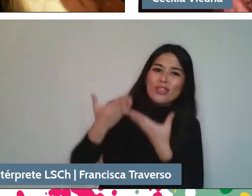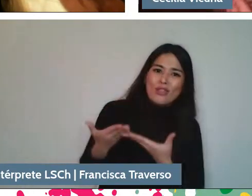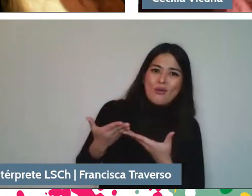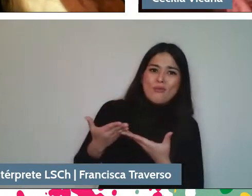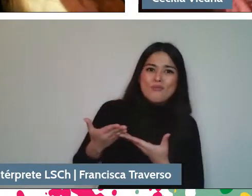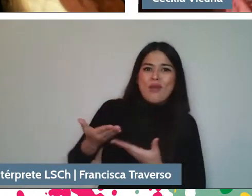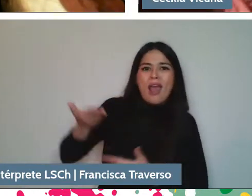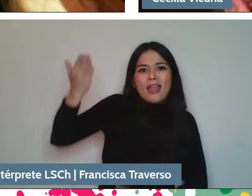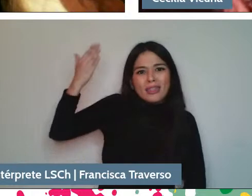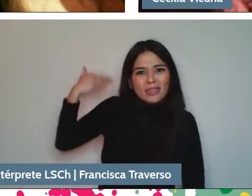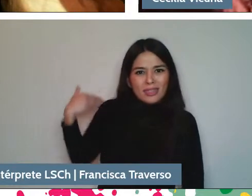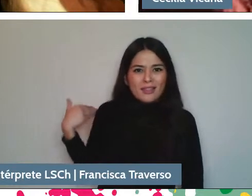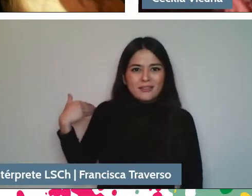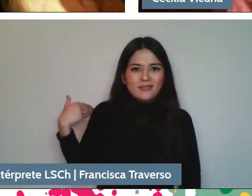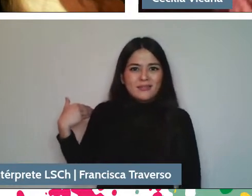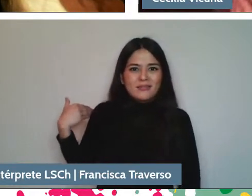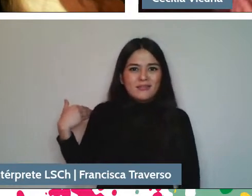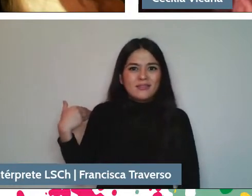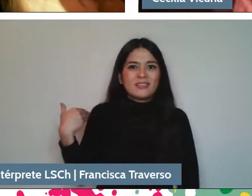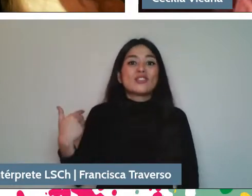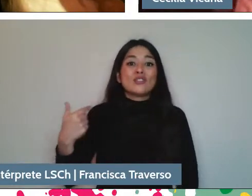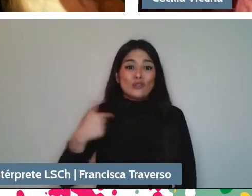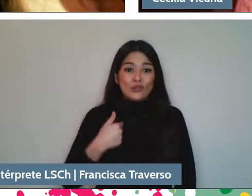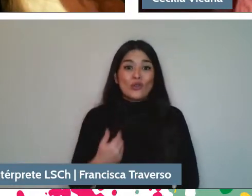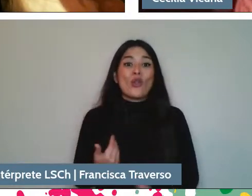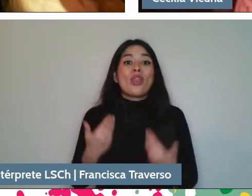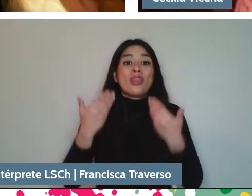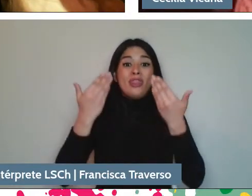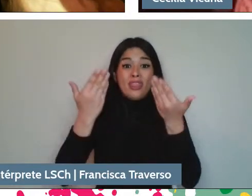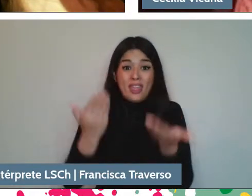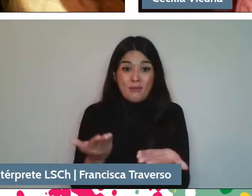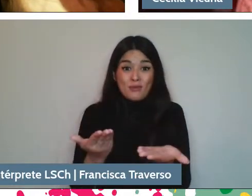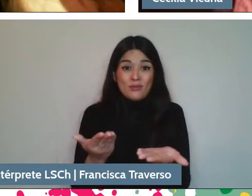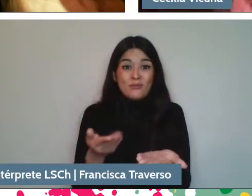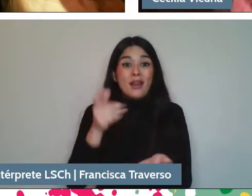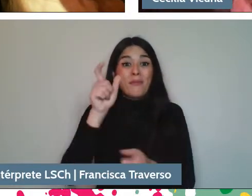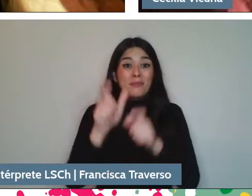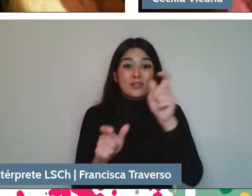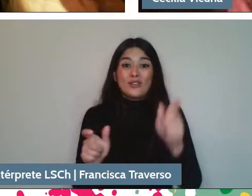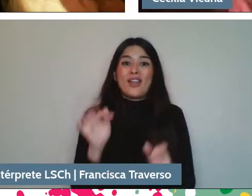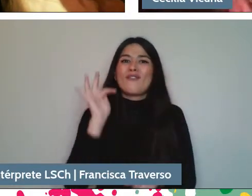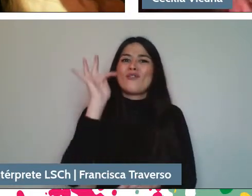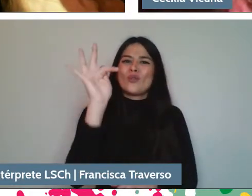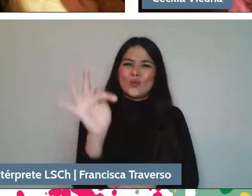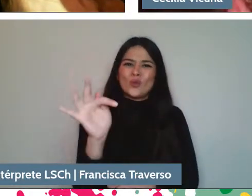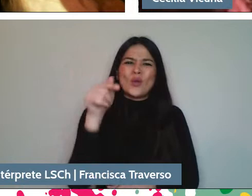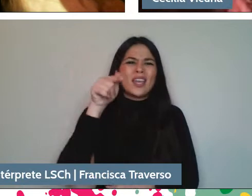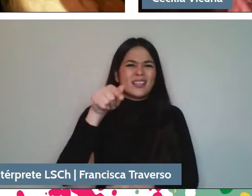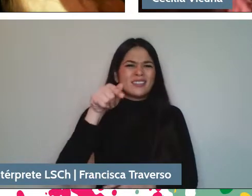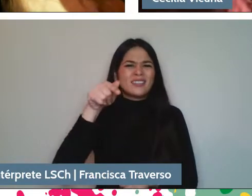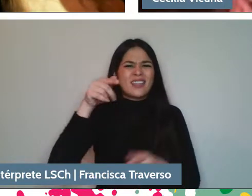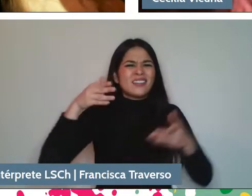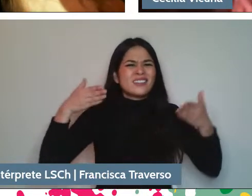y por lo tanto, nosotros nos damos a los que vienen después. Entonces, ese es el sentido profundo del don y del dar.